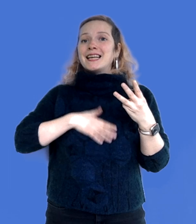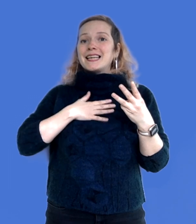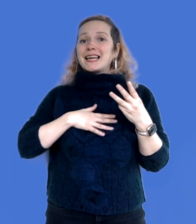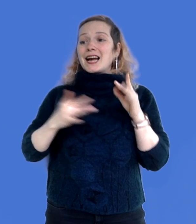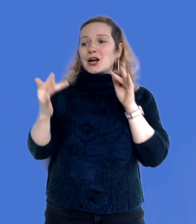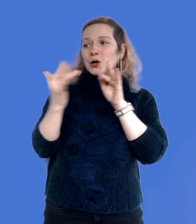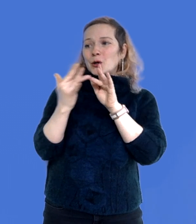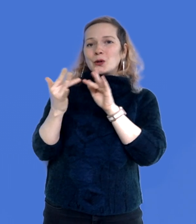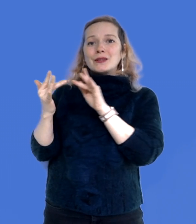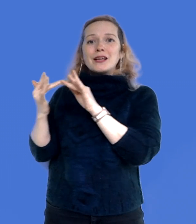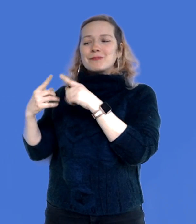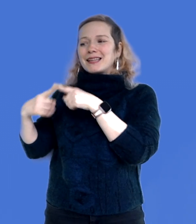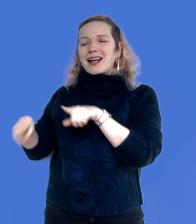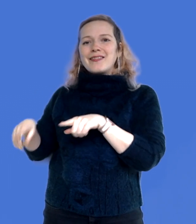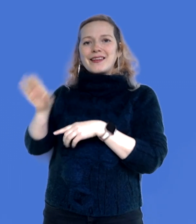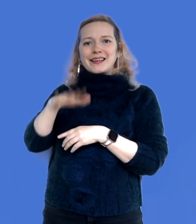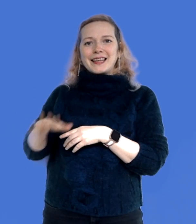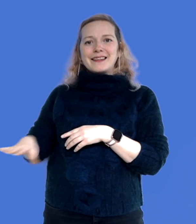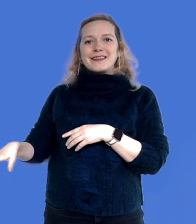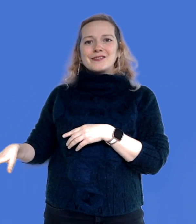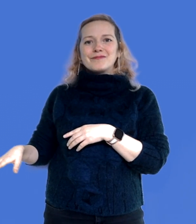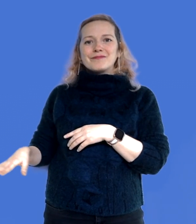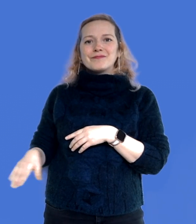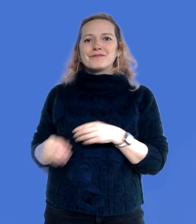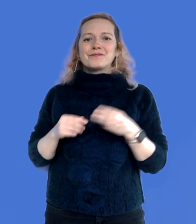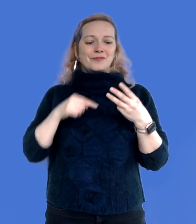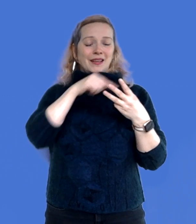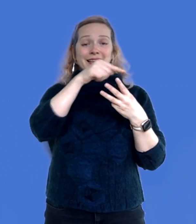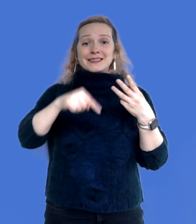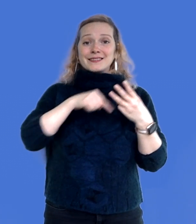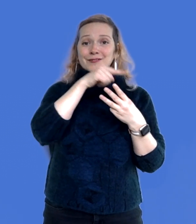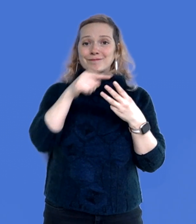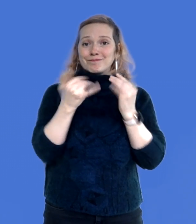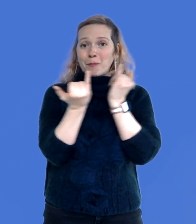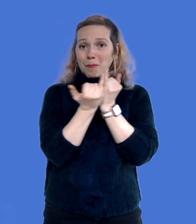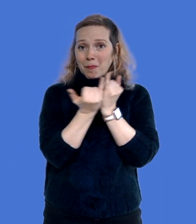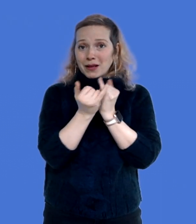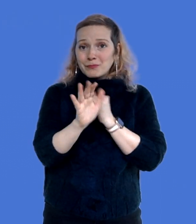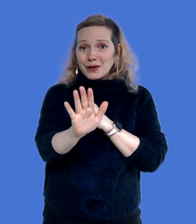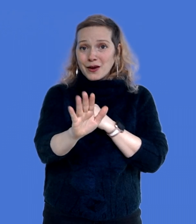Je vindt het leuk om nieuwe kinderen te leren kennen. Past dit bij jou ?